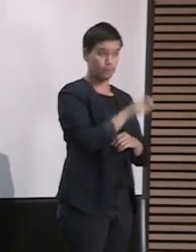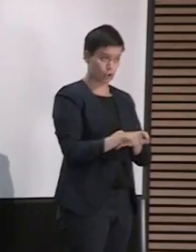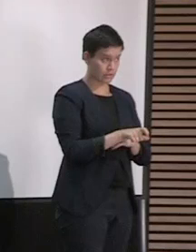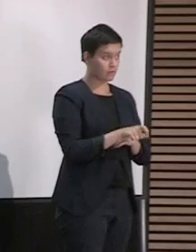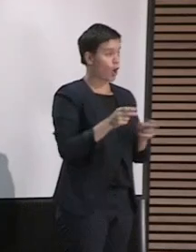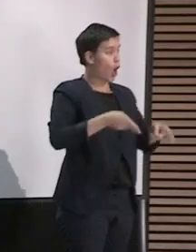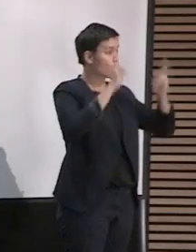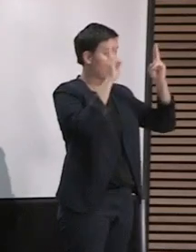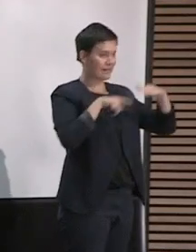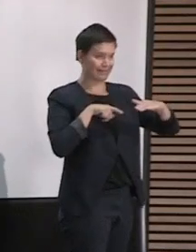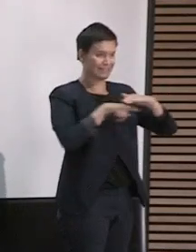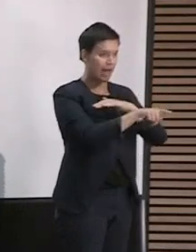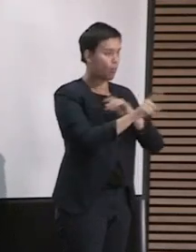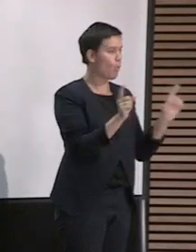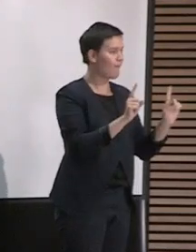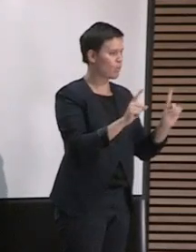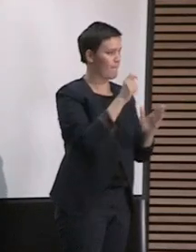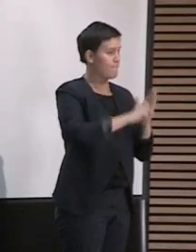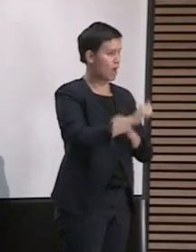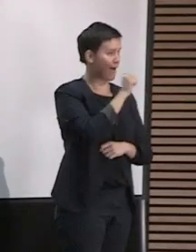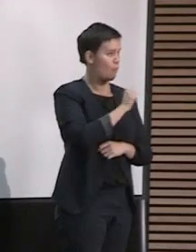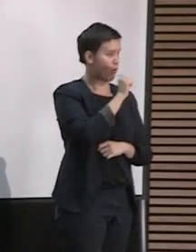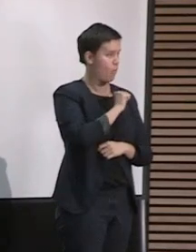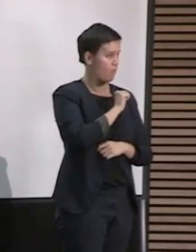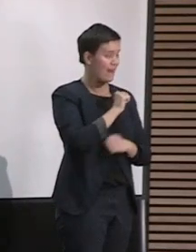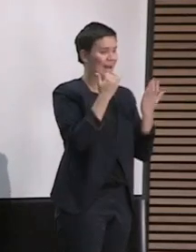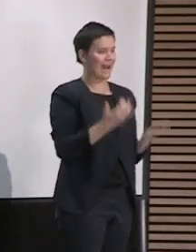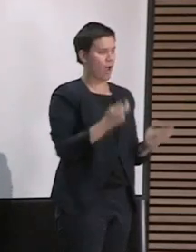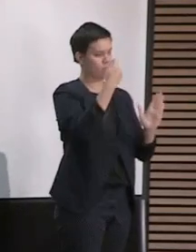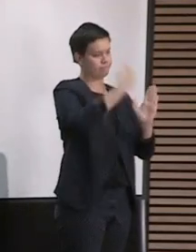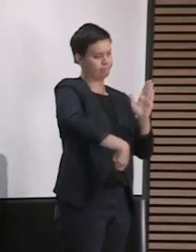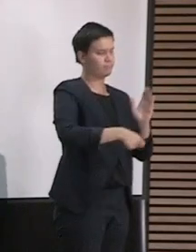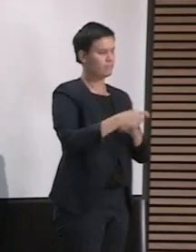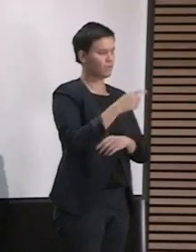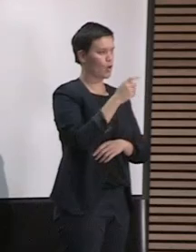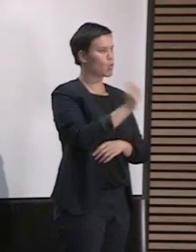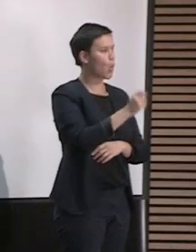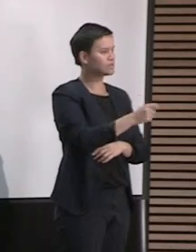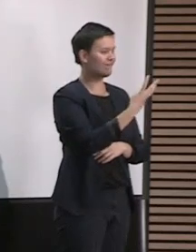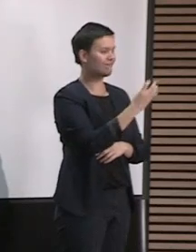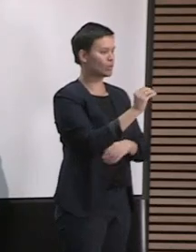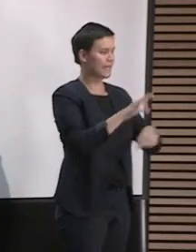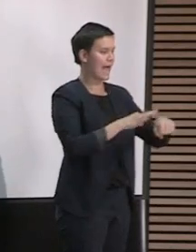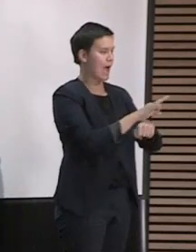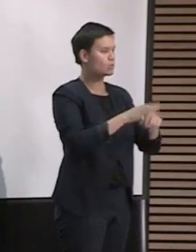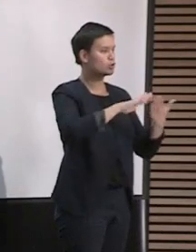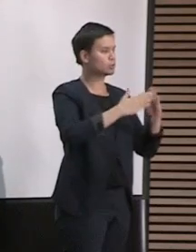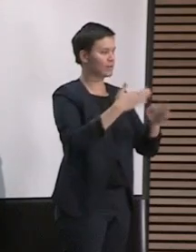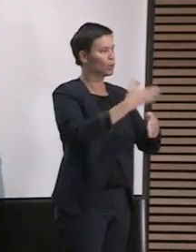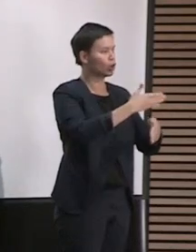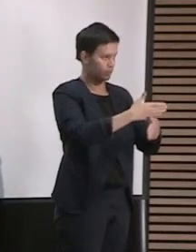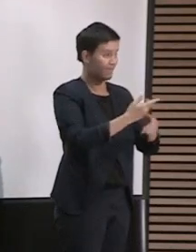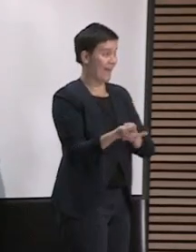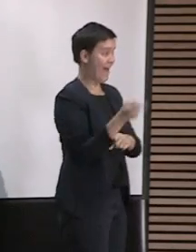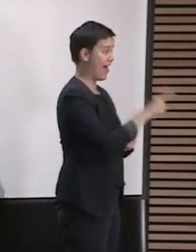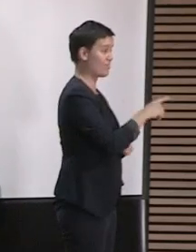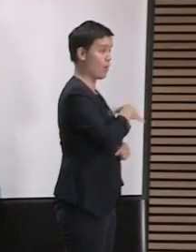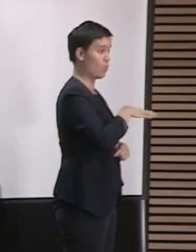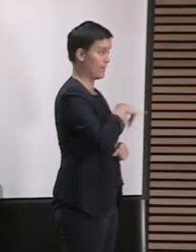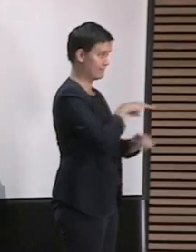konei.